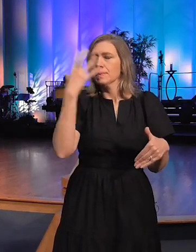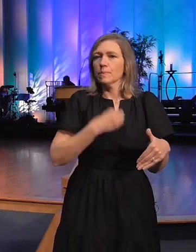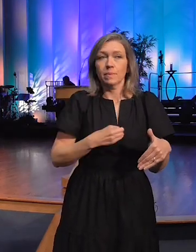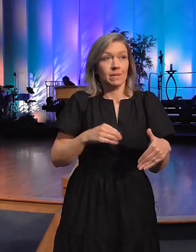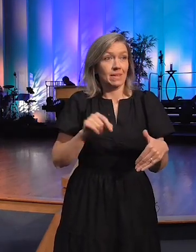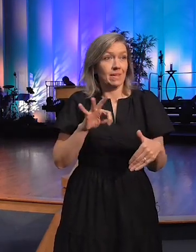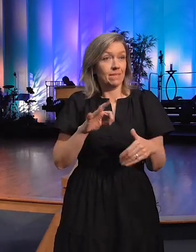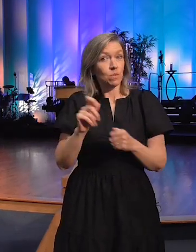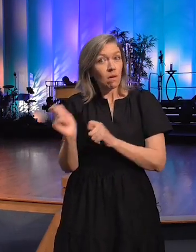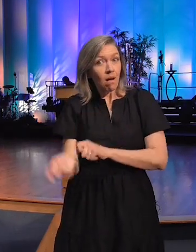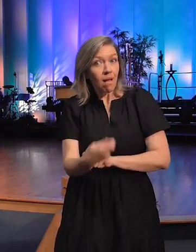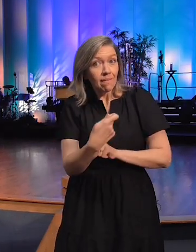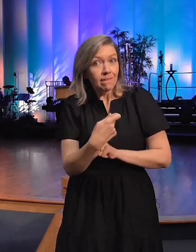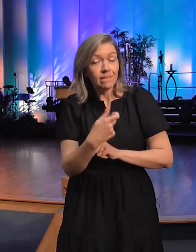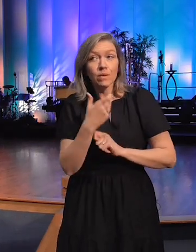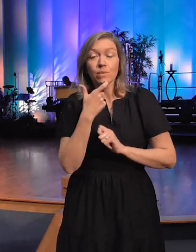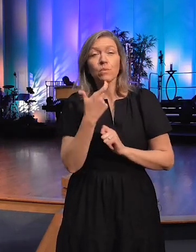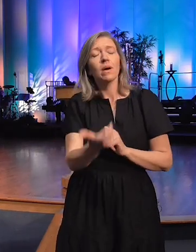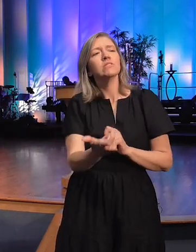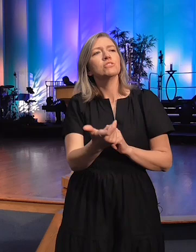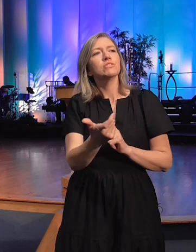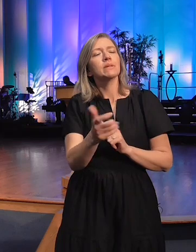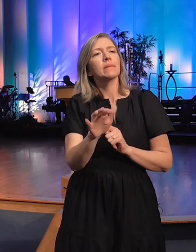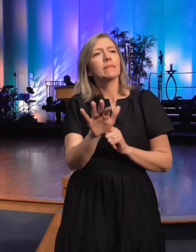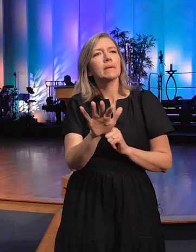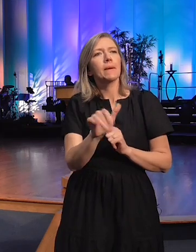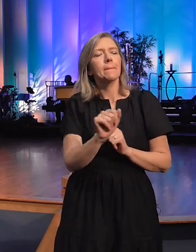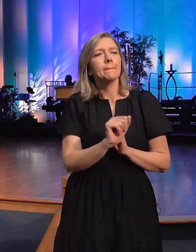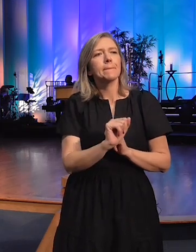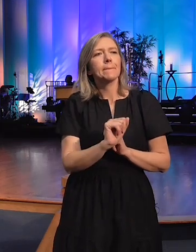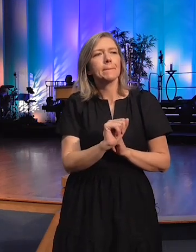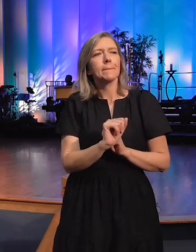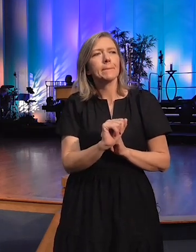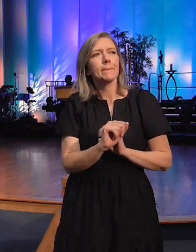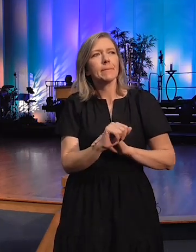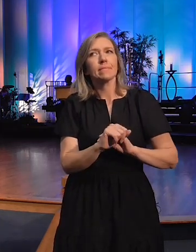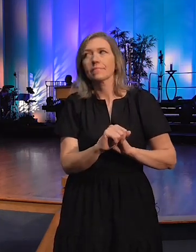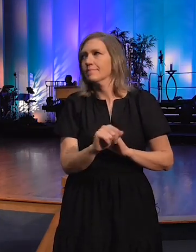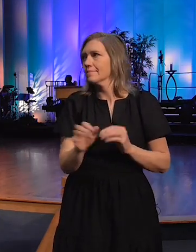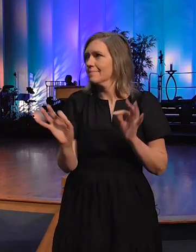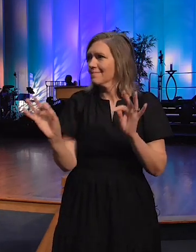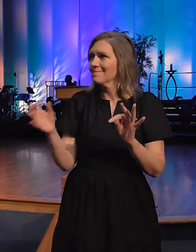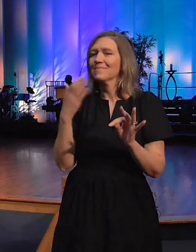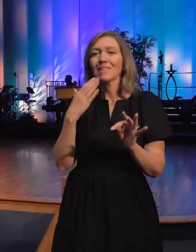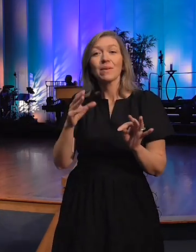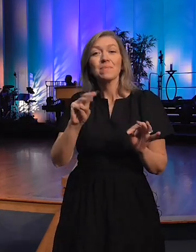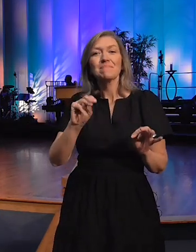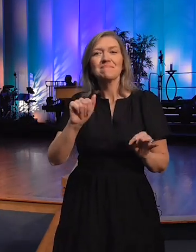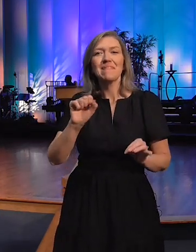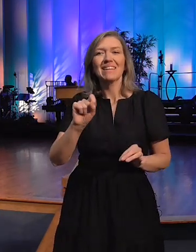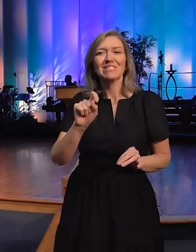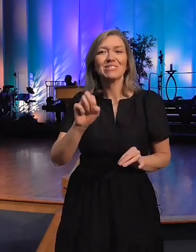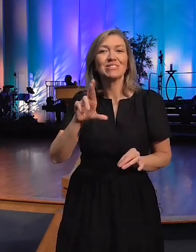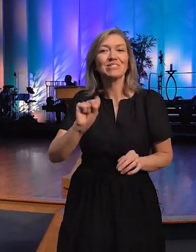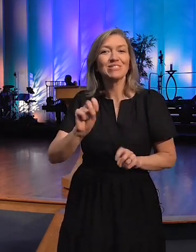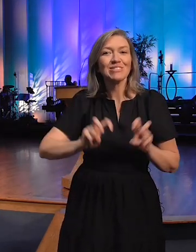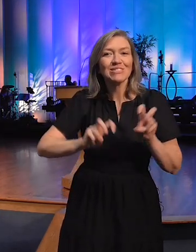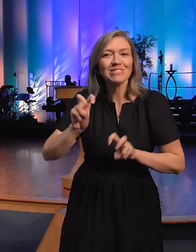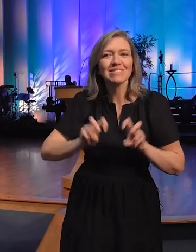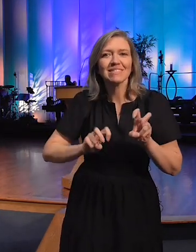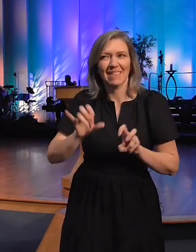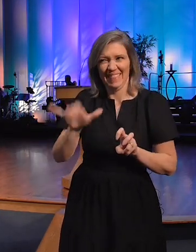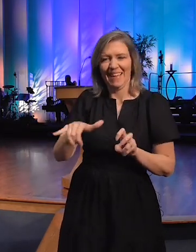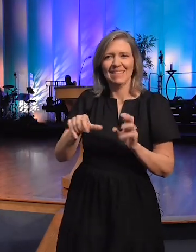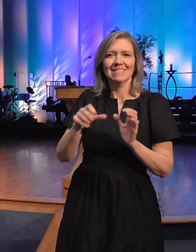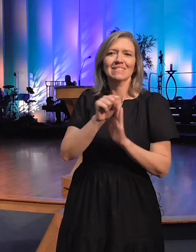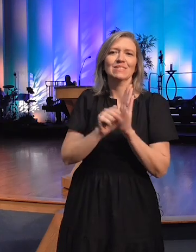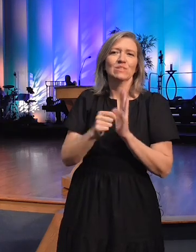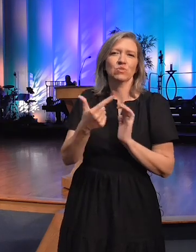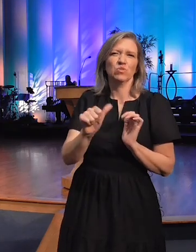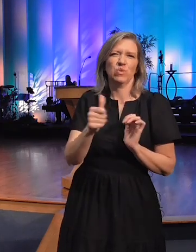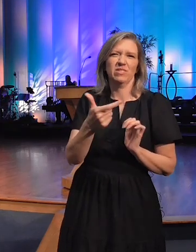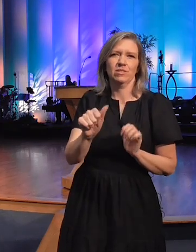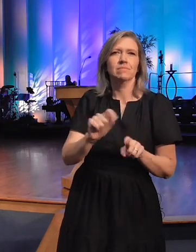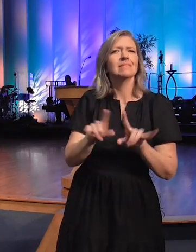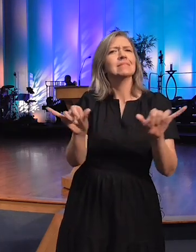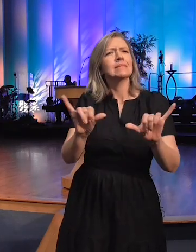ven el um, gracias, Maestros, vean, eso está en Georgia, pero Todavía tenemos un aspecto muy similar ahora aquí